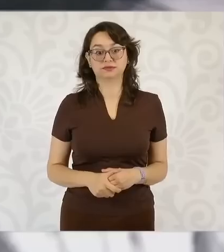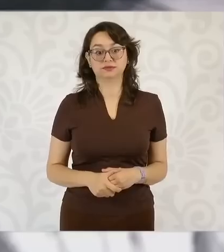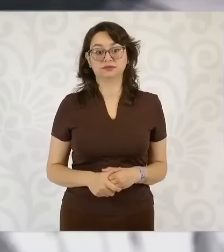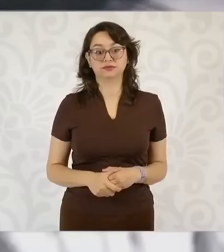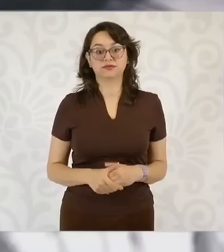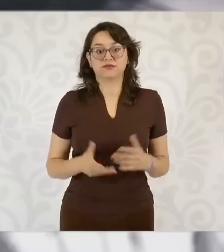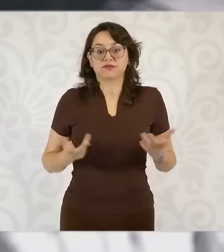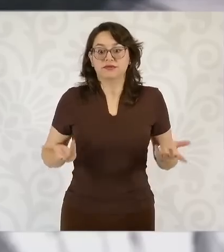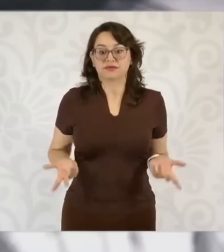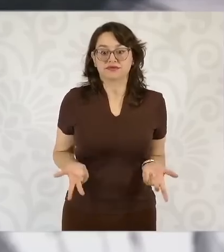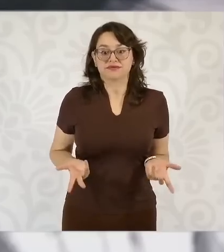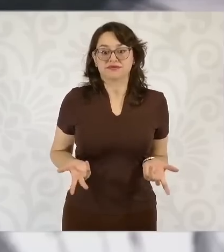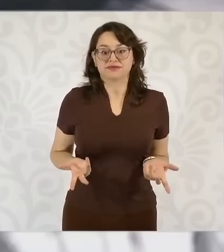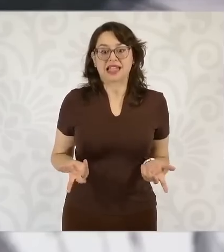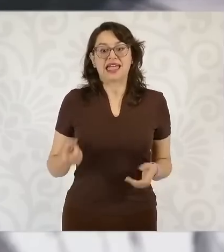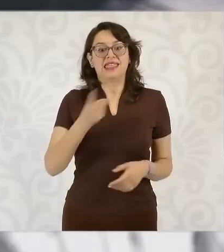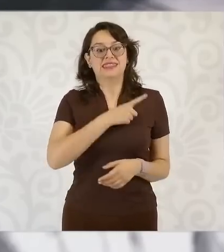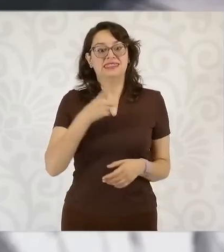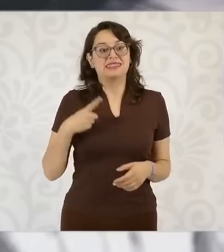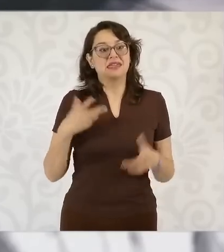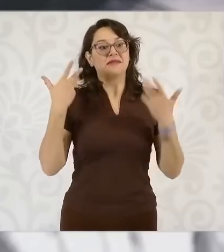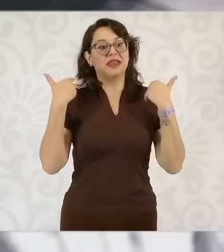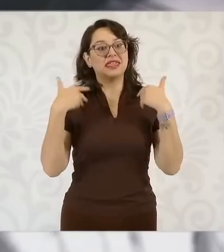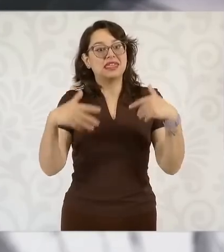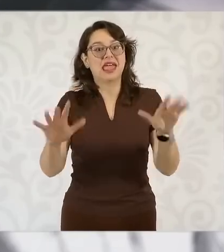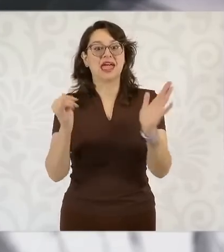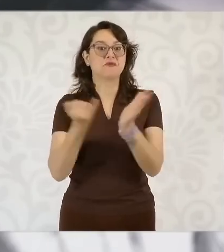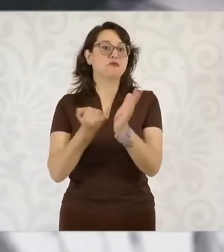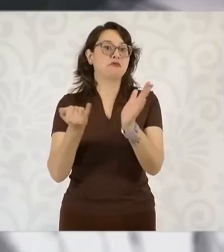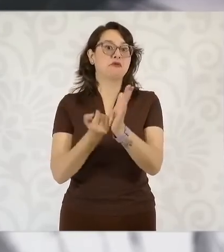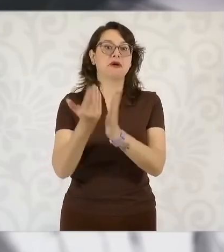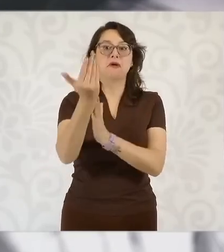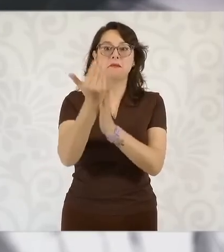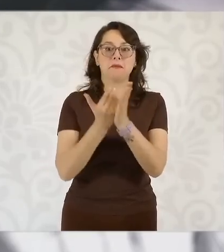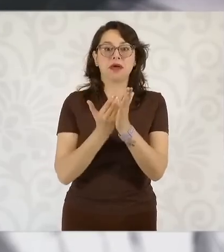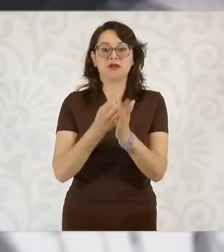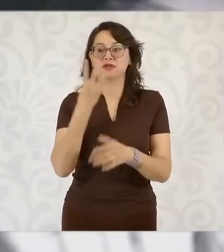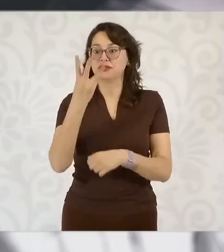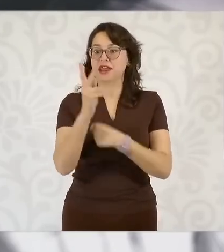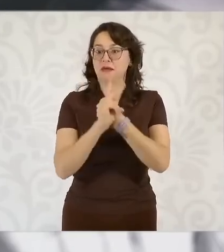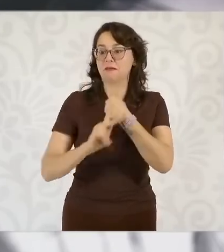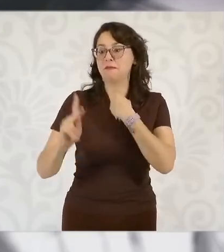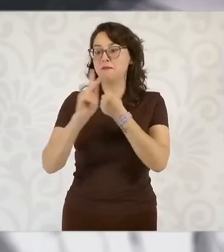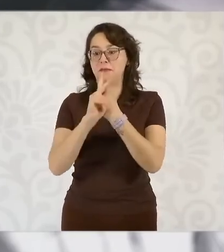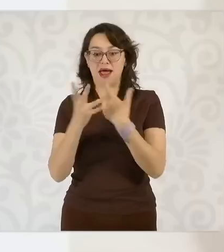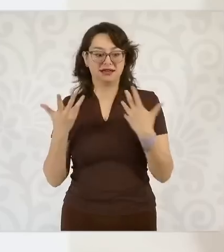de estar promoviendo mayor integración económica que nos permita competir con